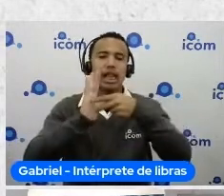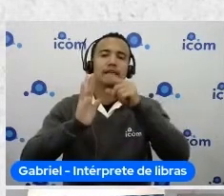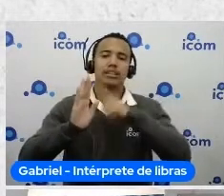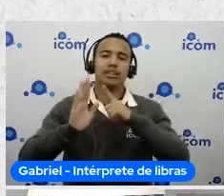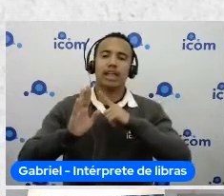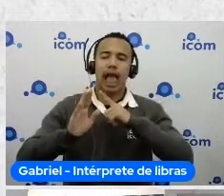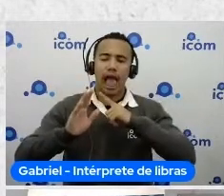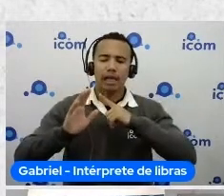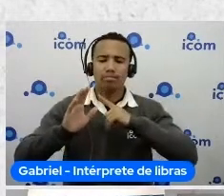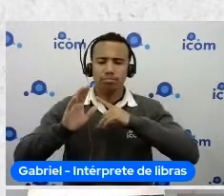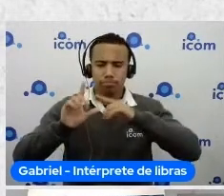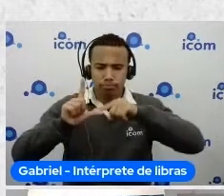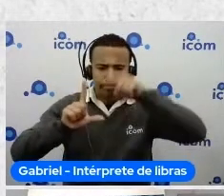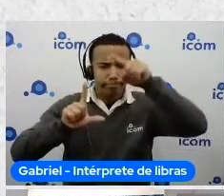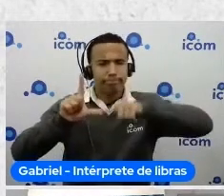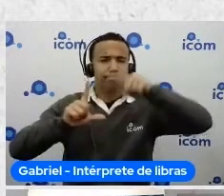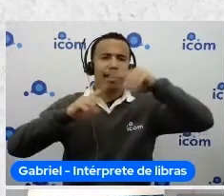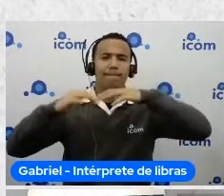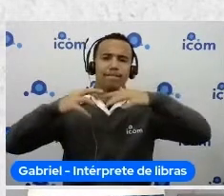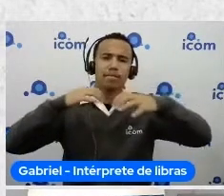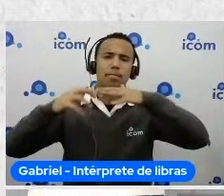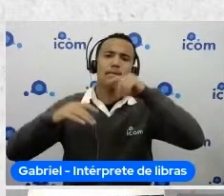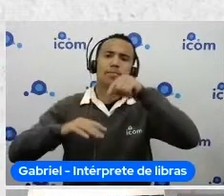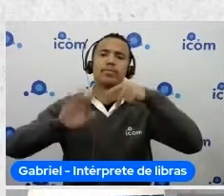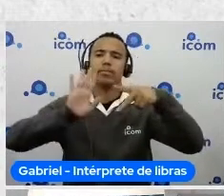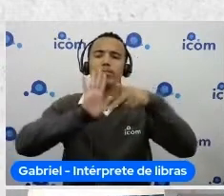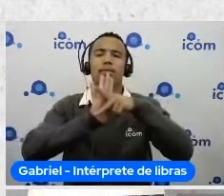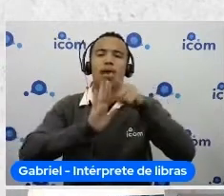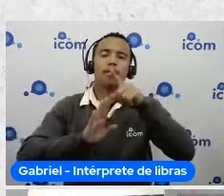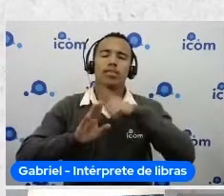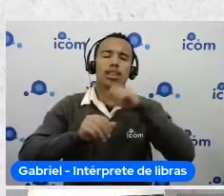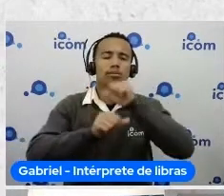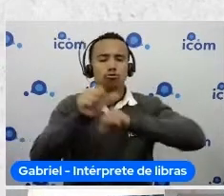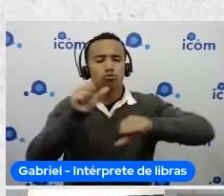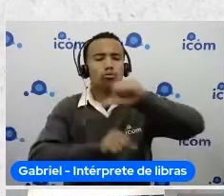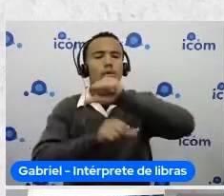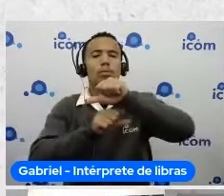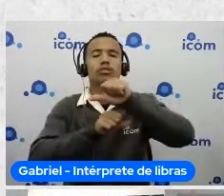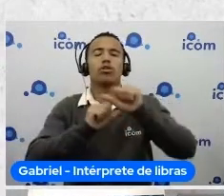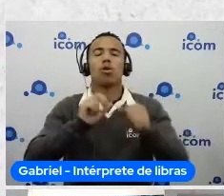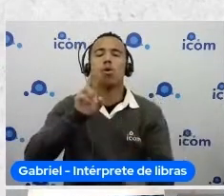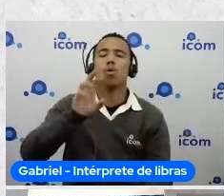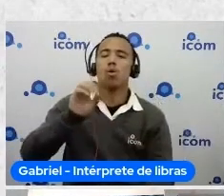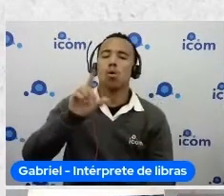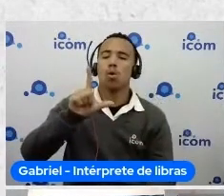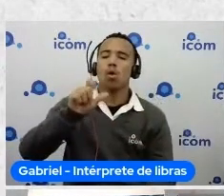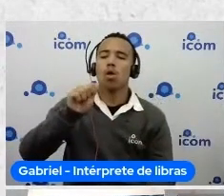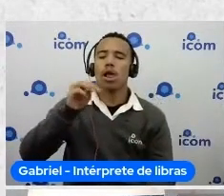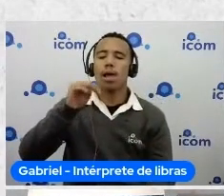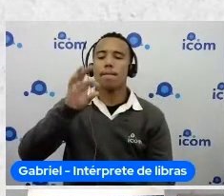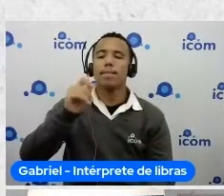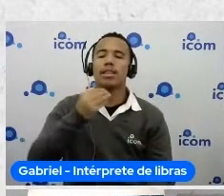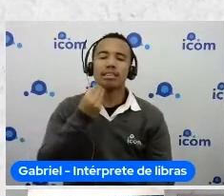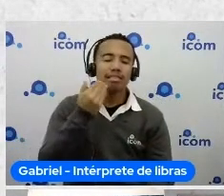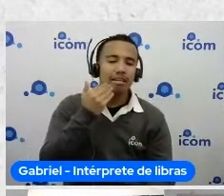vibracionais, e em parada programada substituímos o rolamento danificado pelo rolamento que chegou